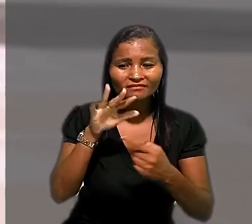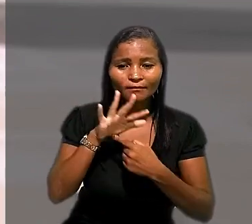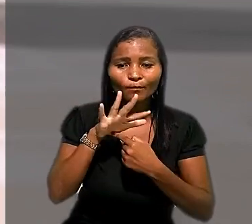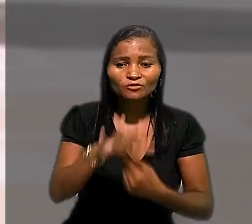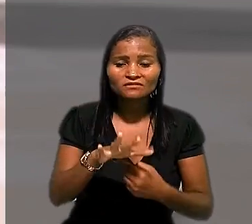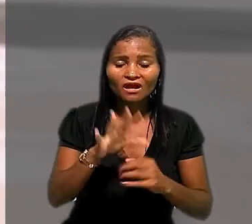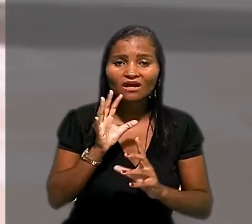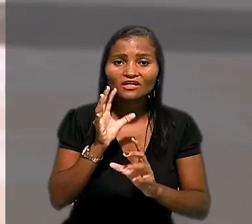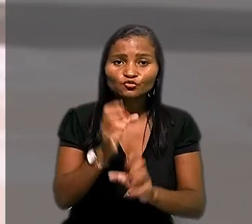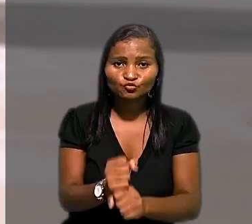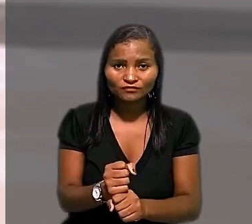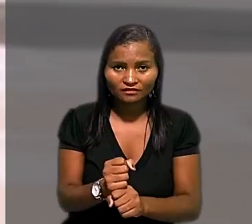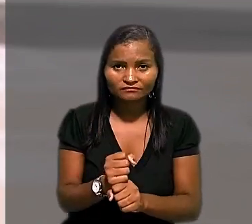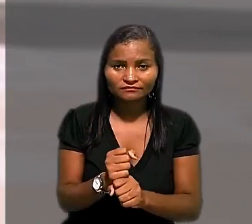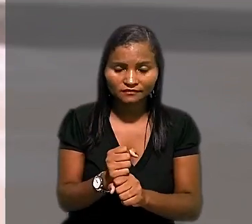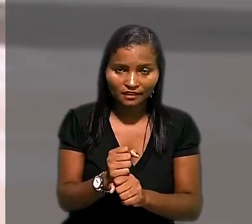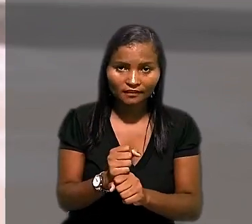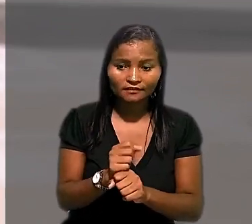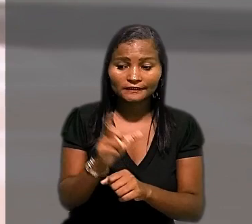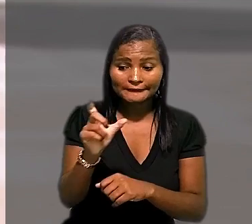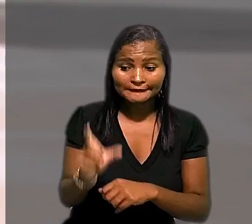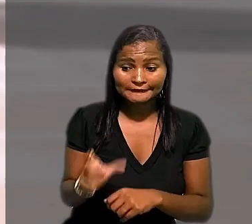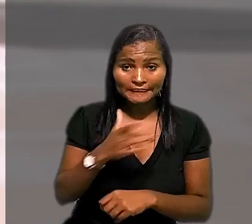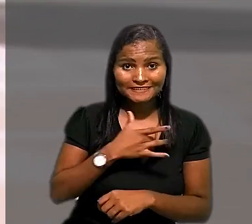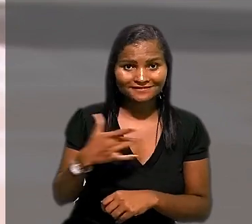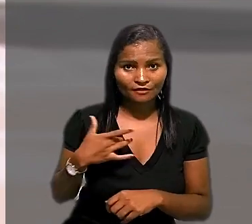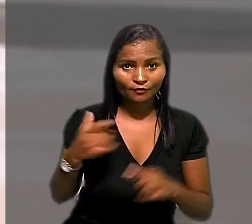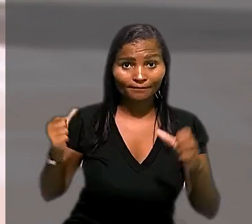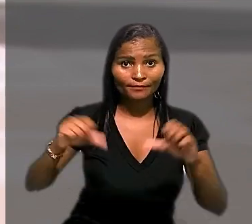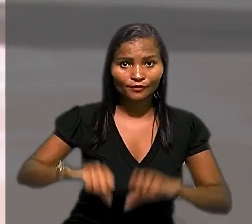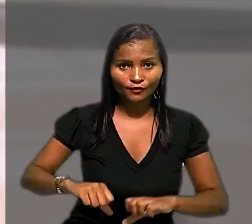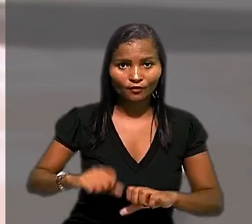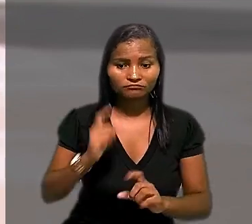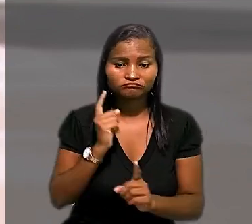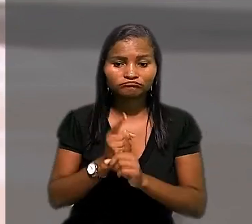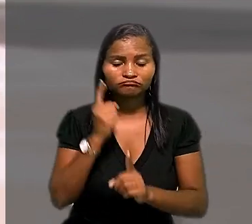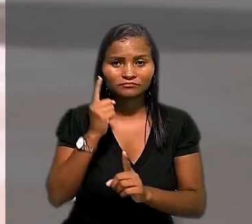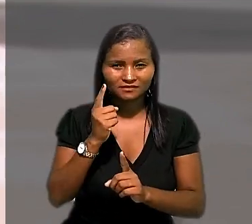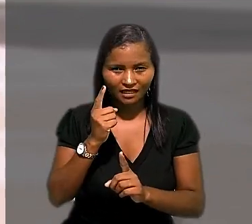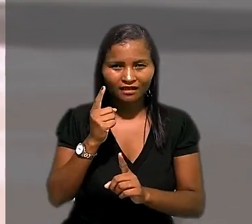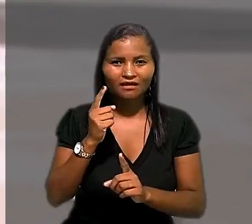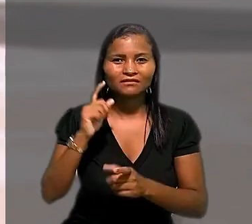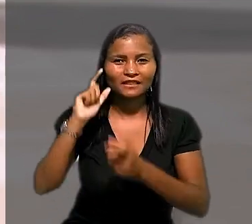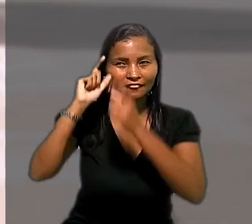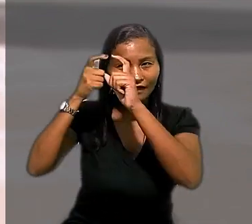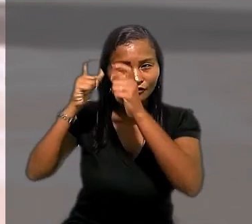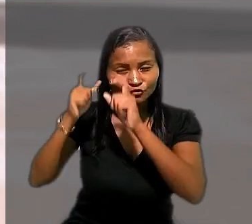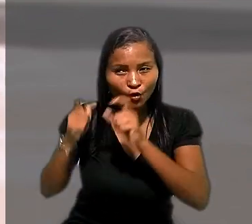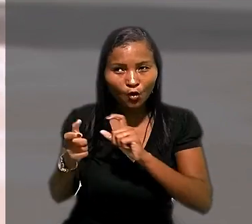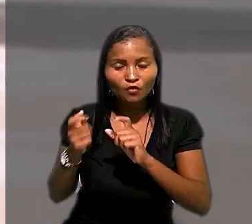resultados operacionais. O quadro de saúde se agravou com o diagnóstico de transtorno de